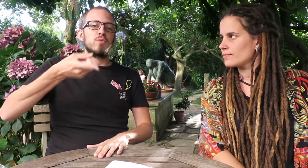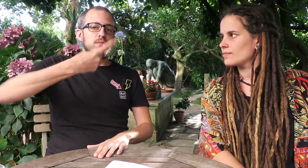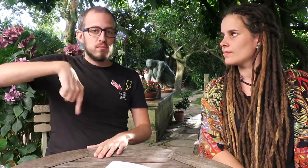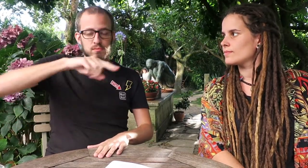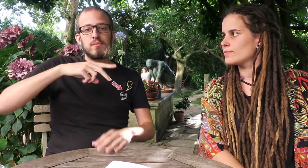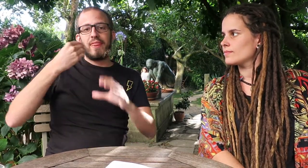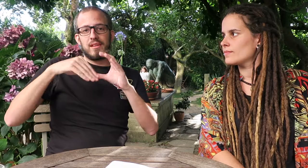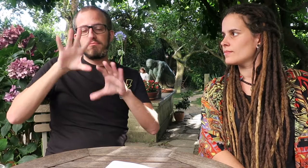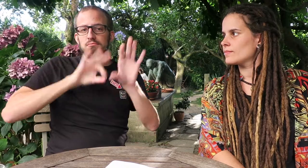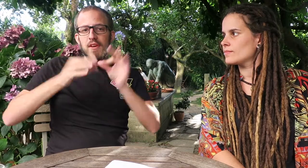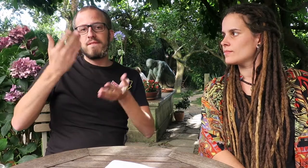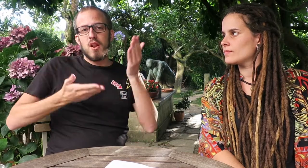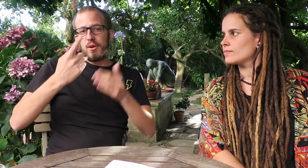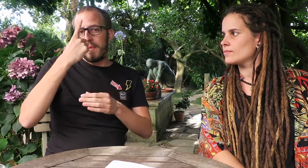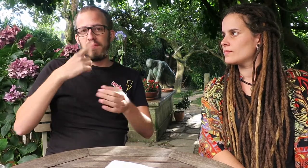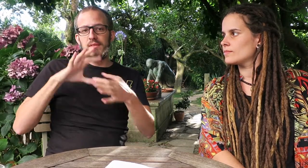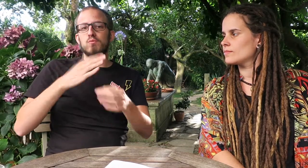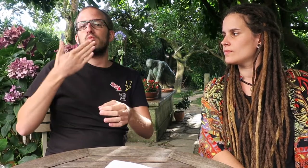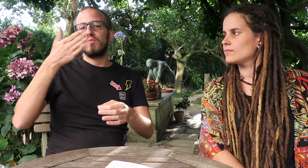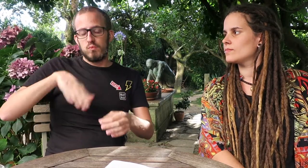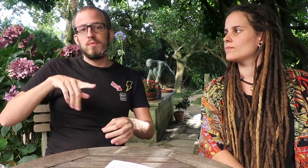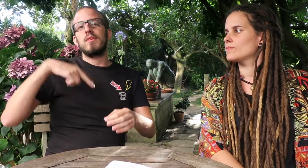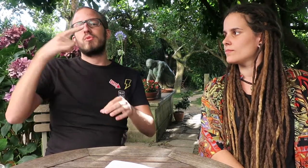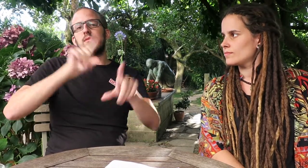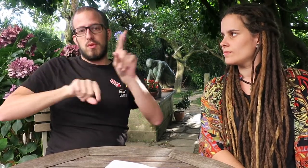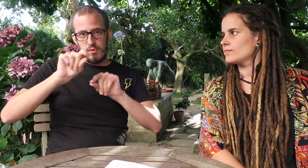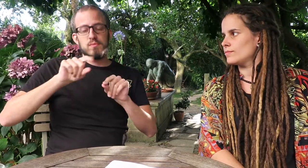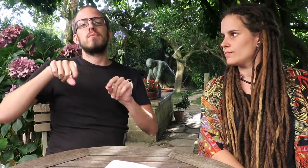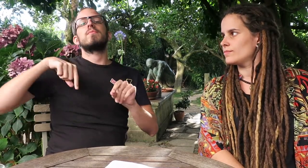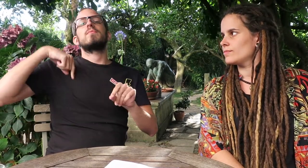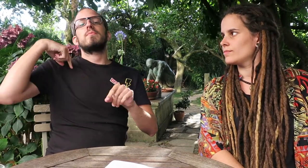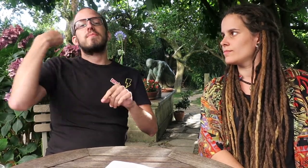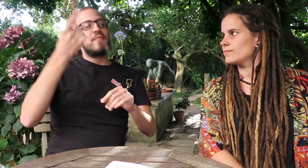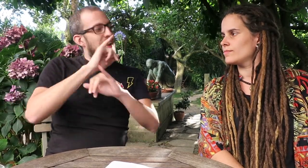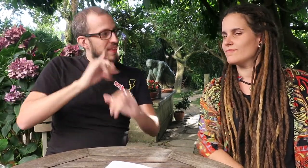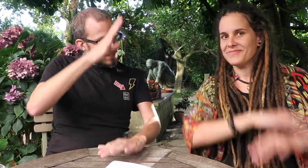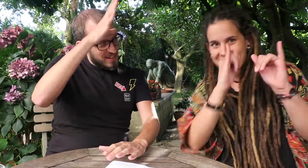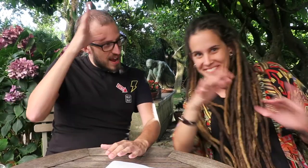Entonces la CJS-CNSE valorará y seleccionará de entre las candidturas el perfil que más se adecúe. Por último... ¡feliz verano!